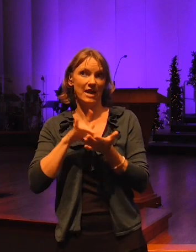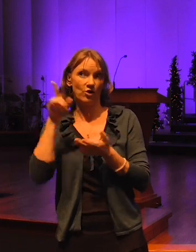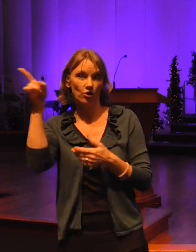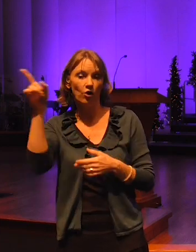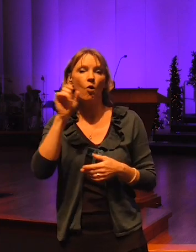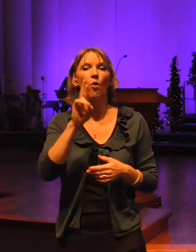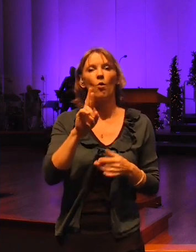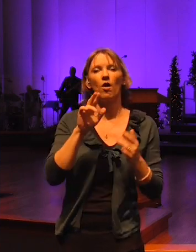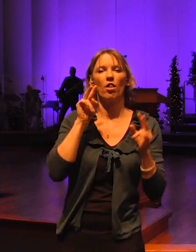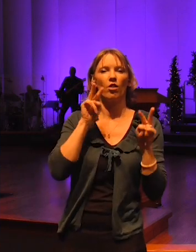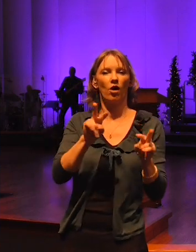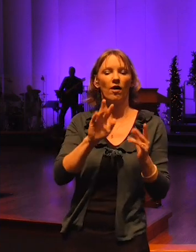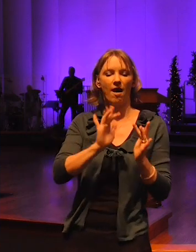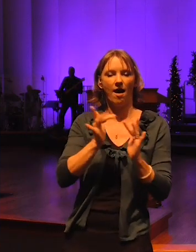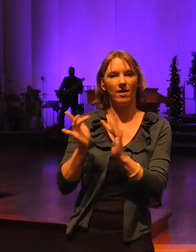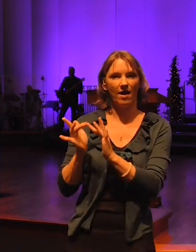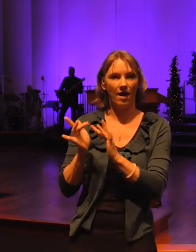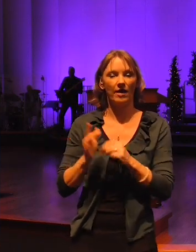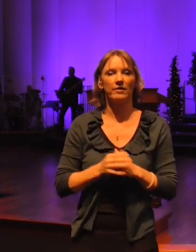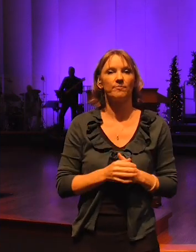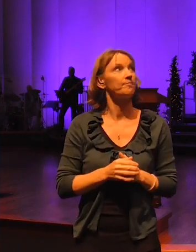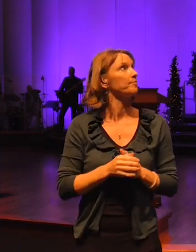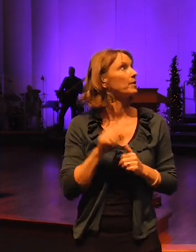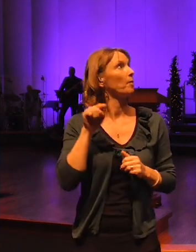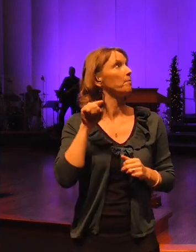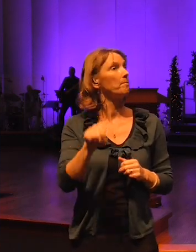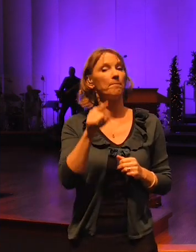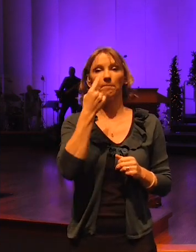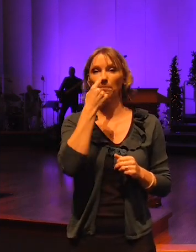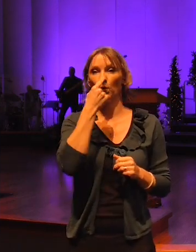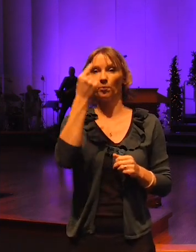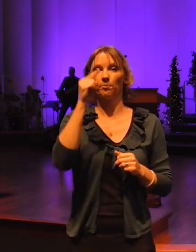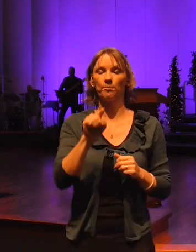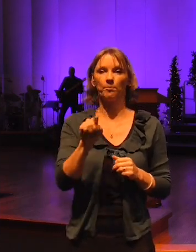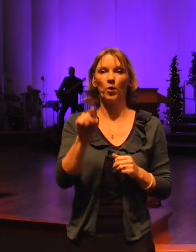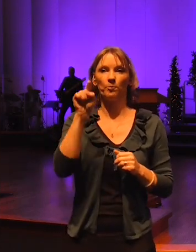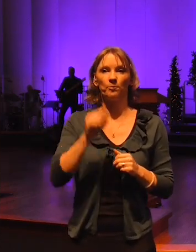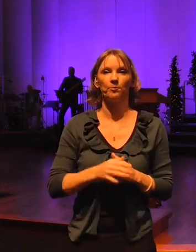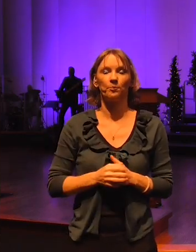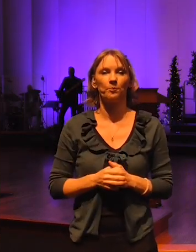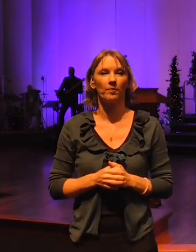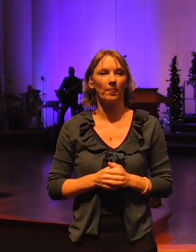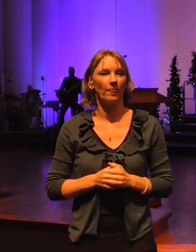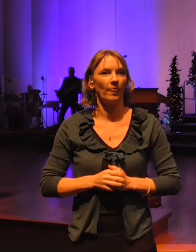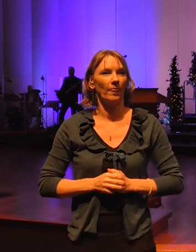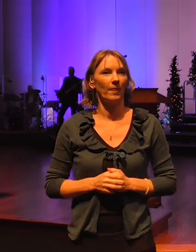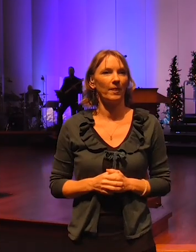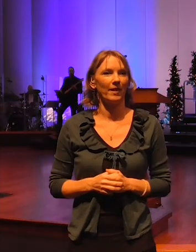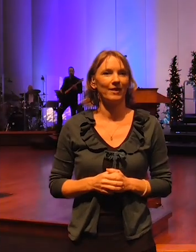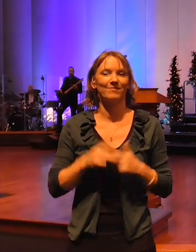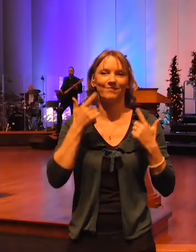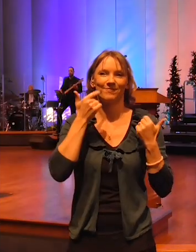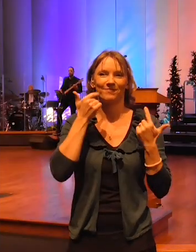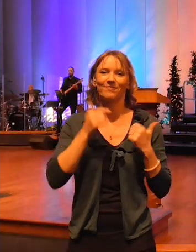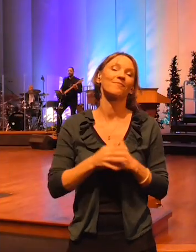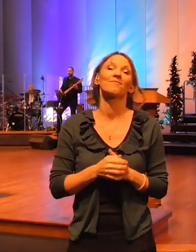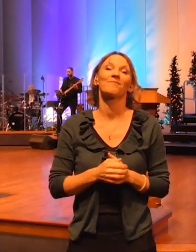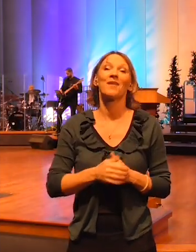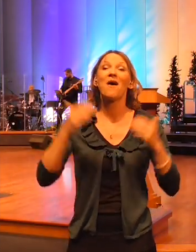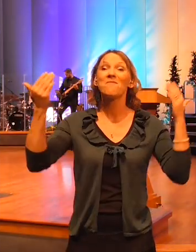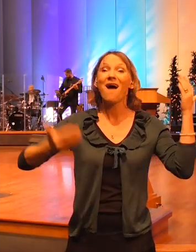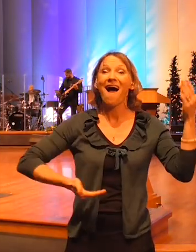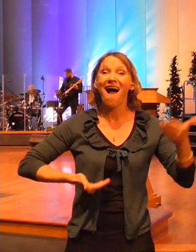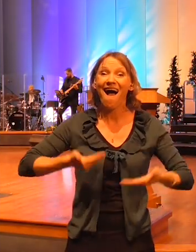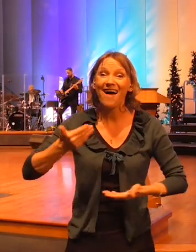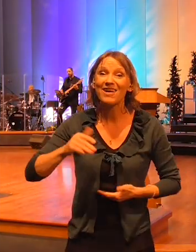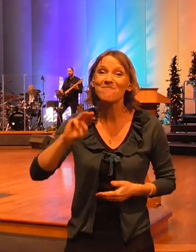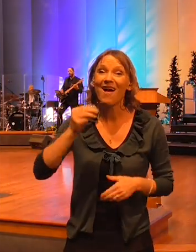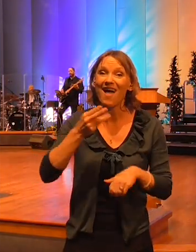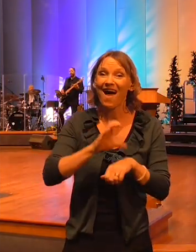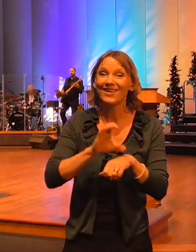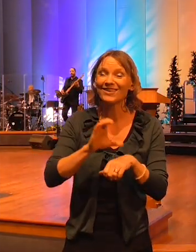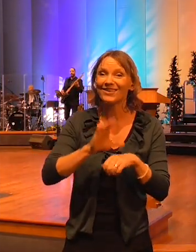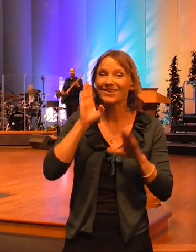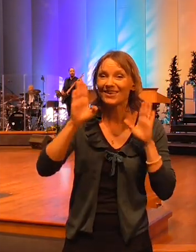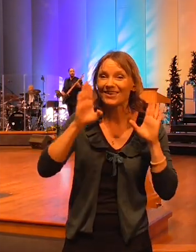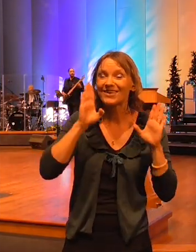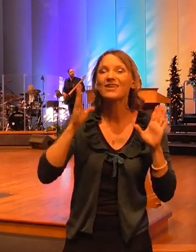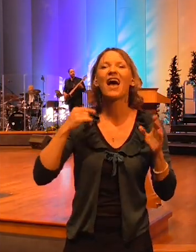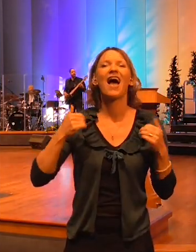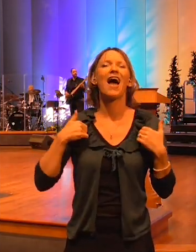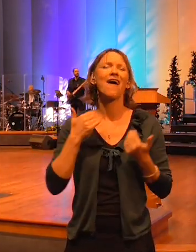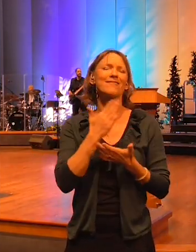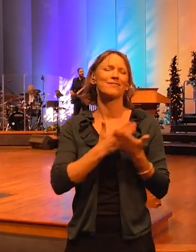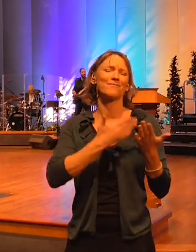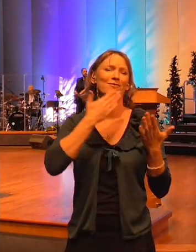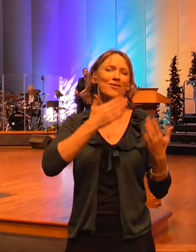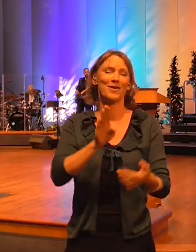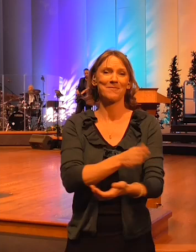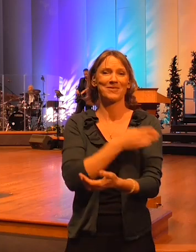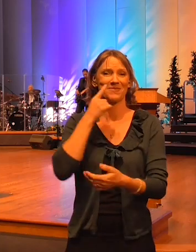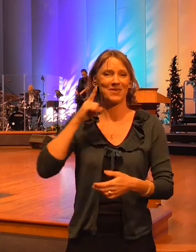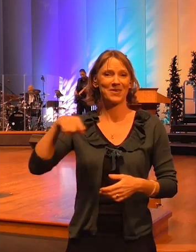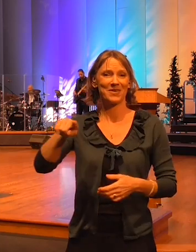bienvenido, bienvenido a Mile High Church, tenemos muy buena música para usted y un mensaje increíble